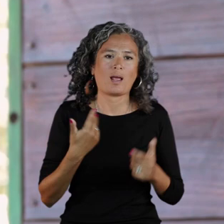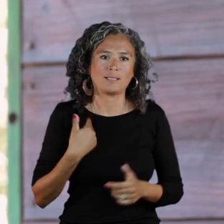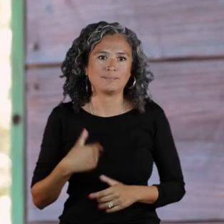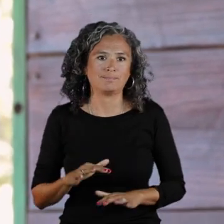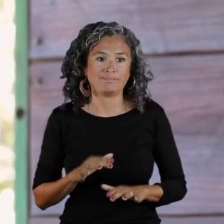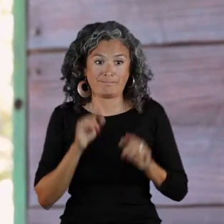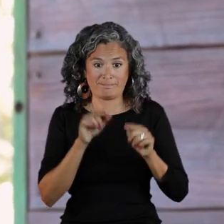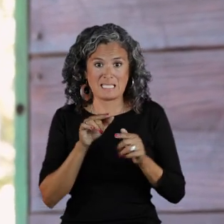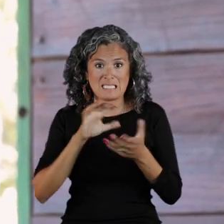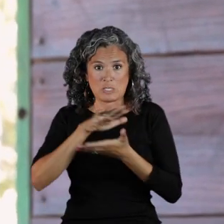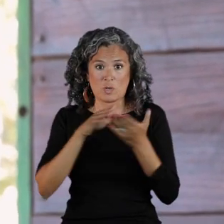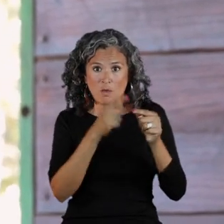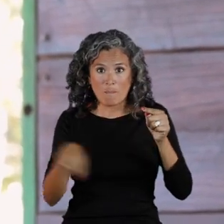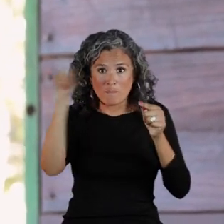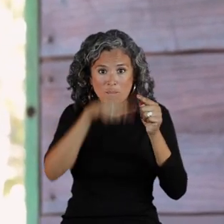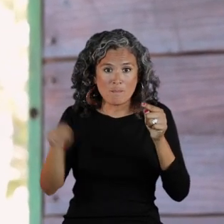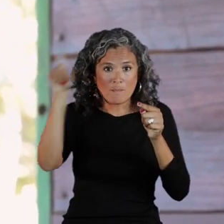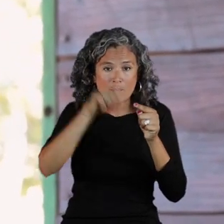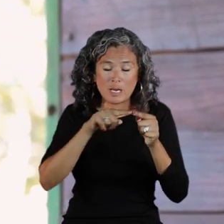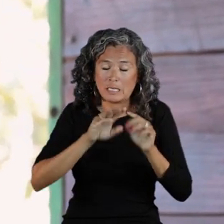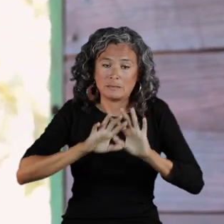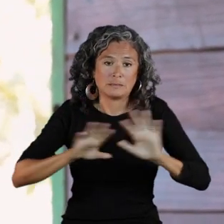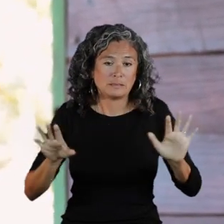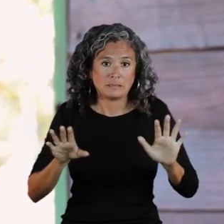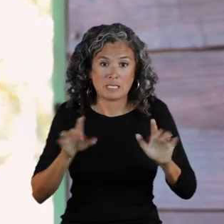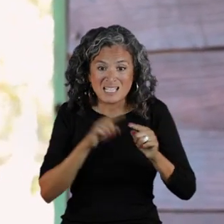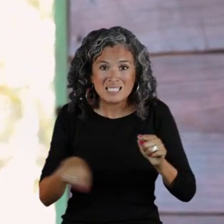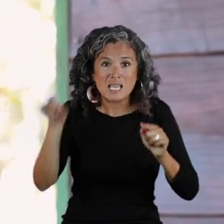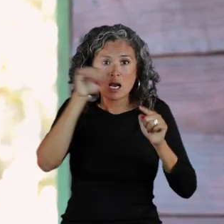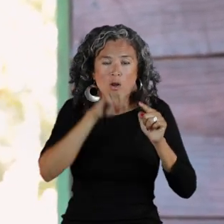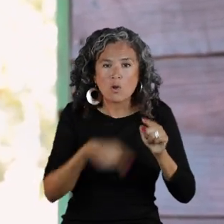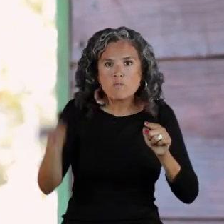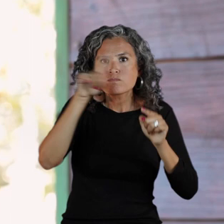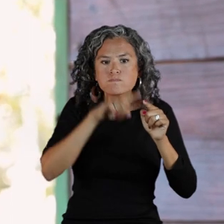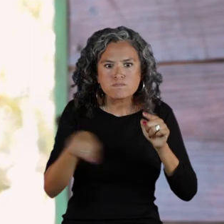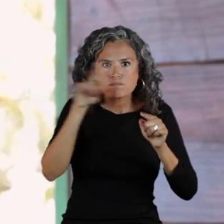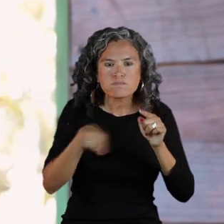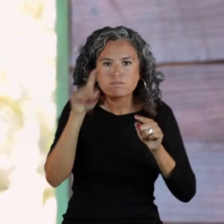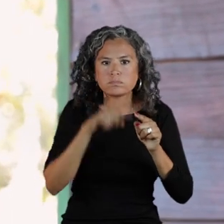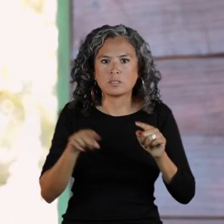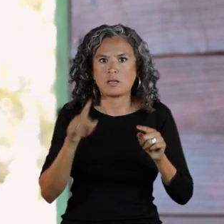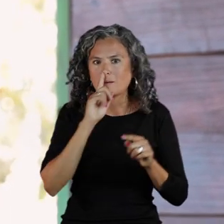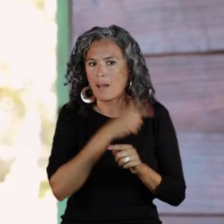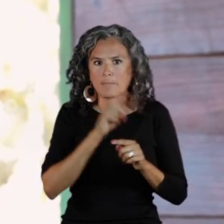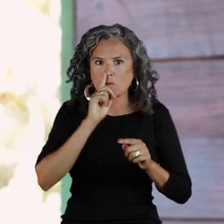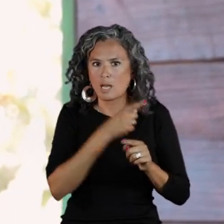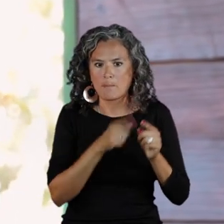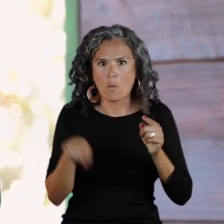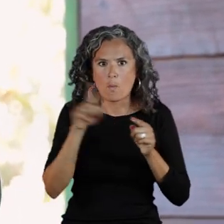Cuando es violencia doméstica, el ciclo cada vez se hace más estrecho, capaz que